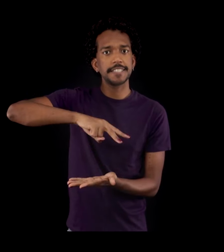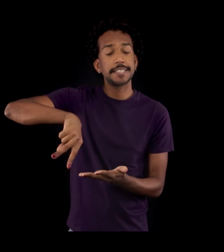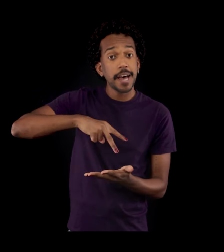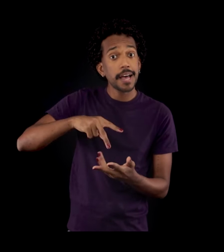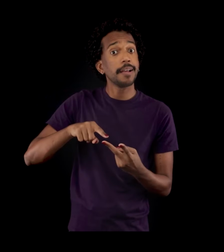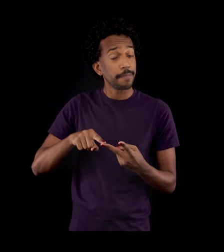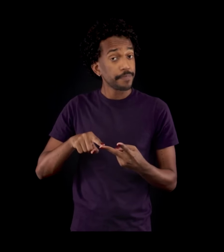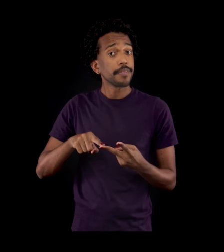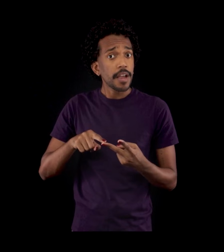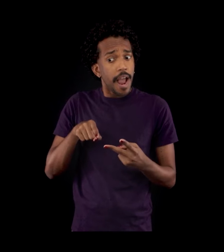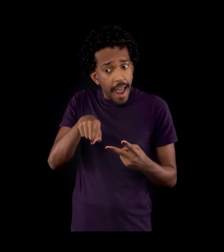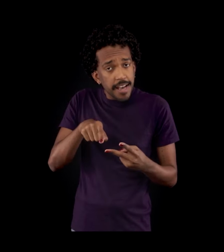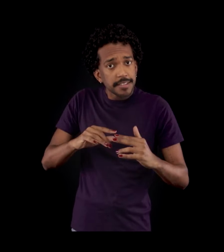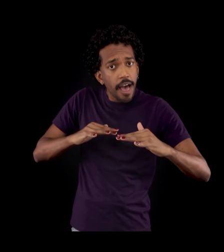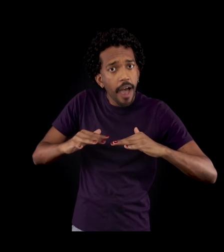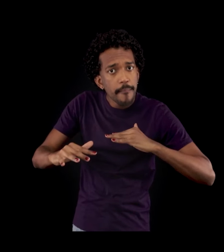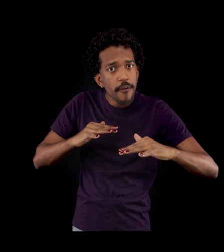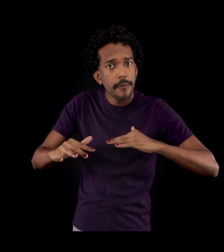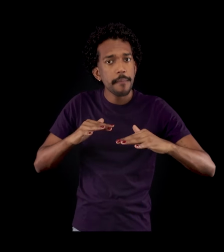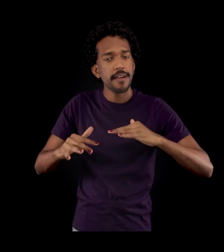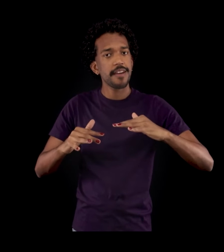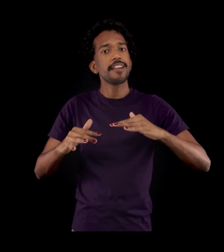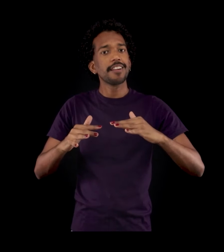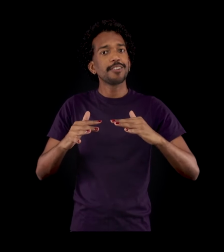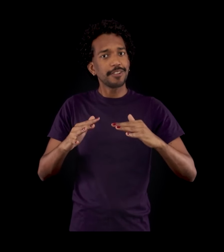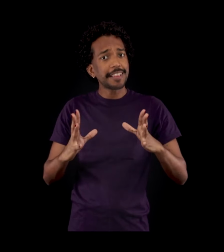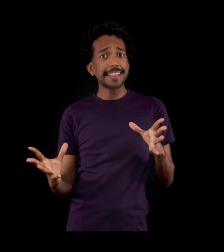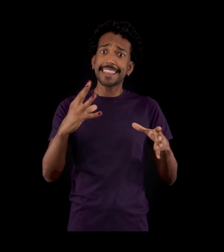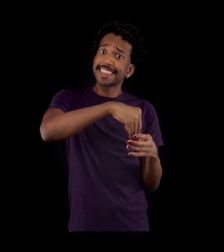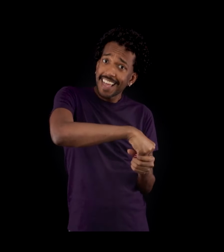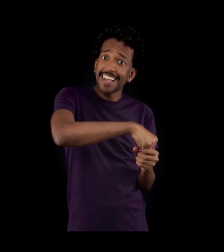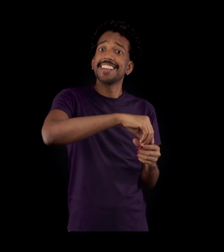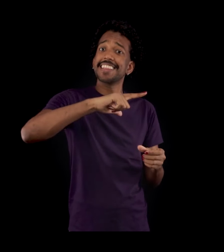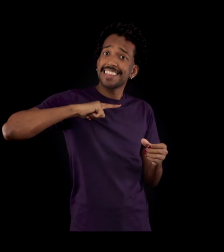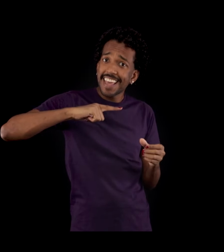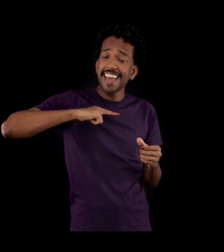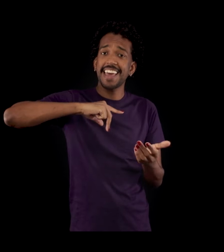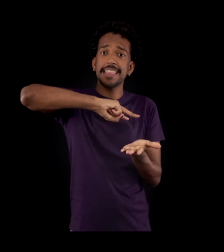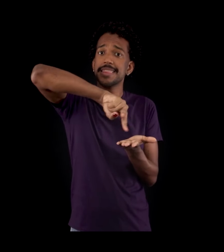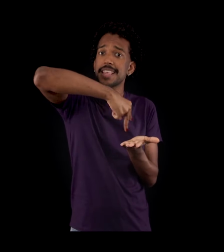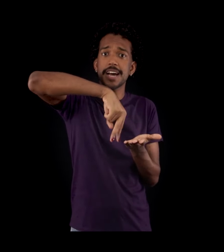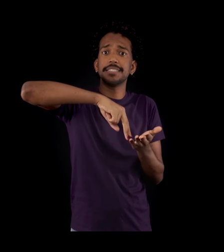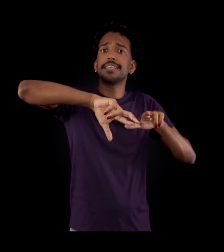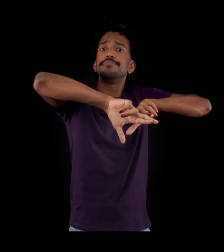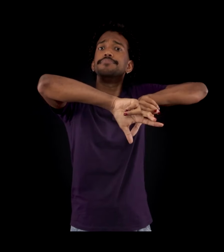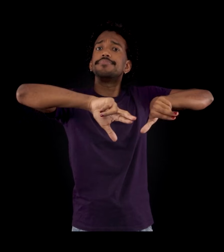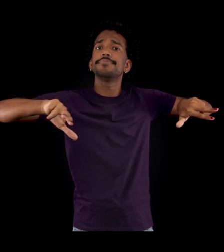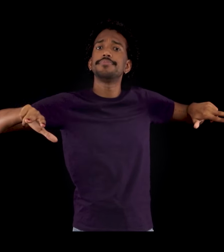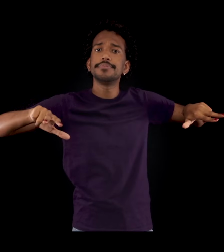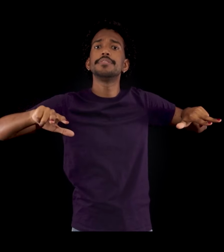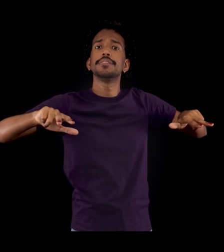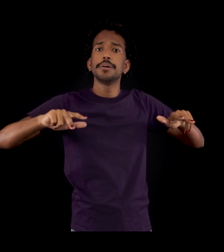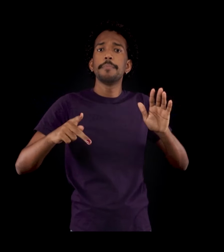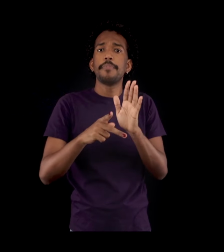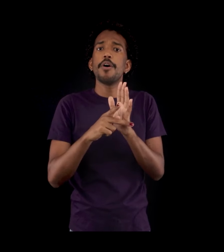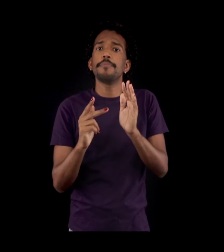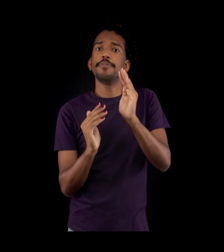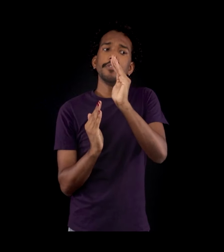E essas ações estão nas danças folclóricas, em muitas danças folclóricas,